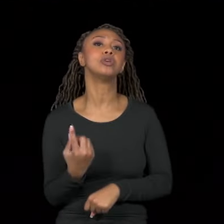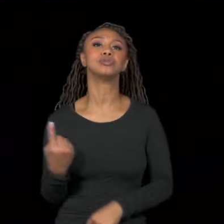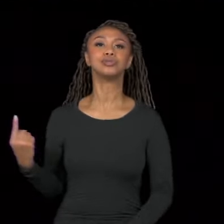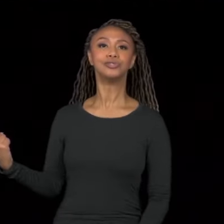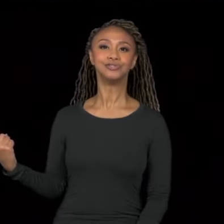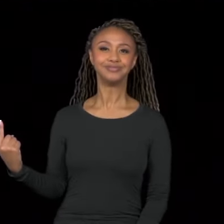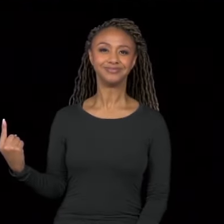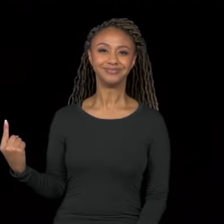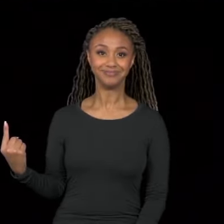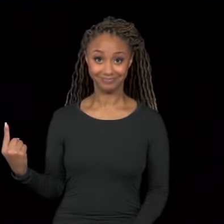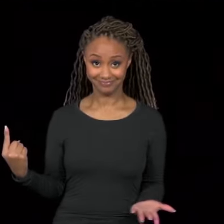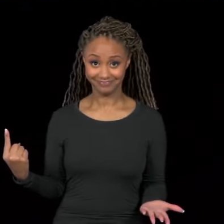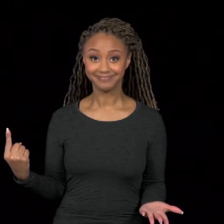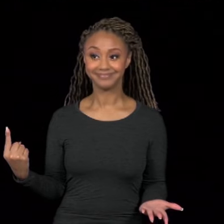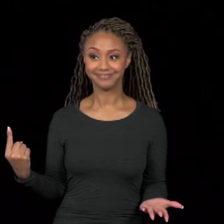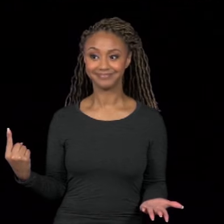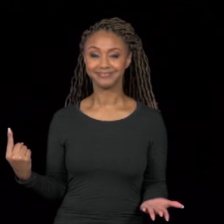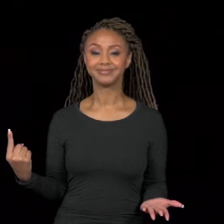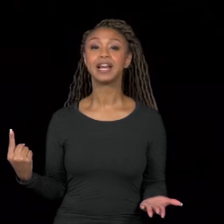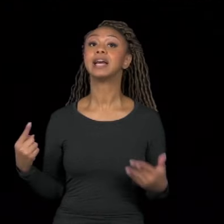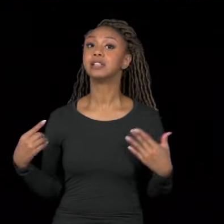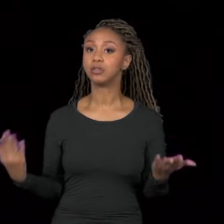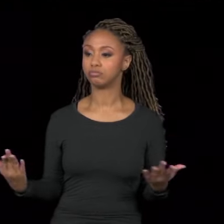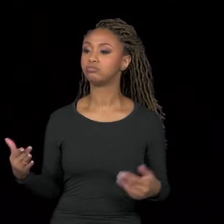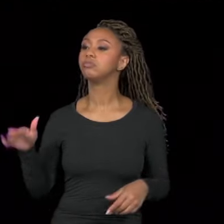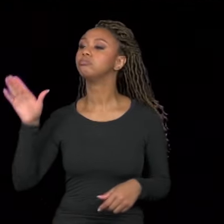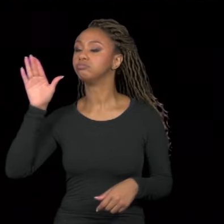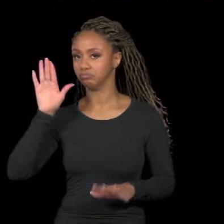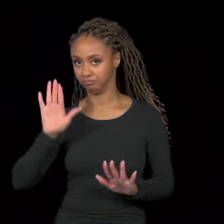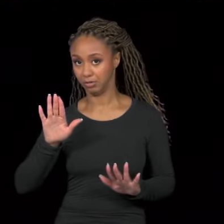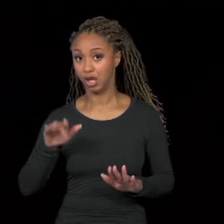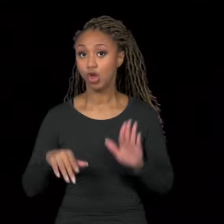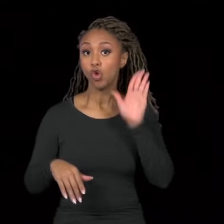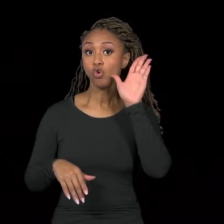FUNCIONÁRIO É SUPERVISIONADO POR UM CHEFE E ESSE